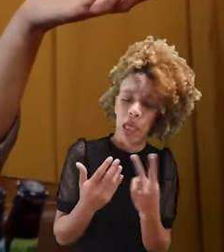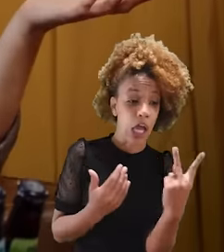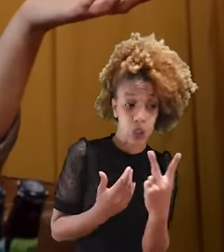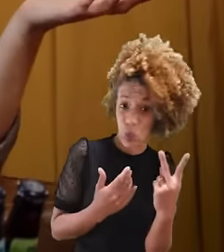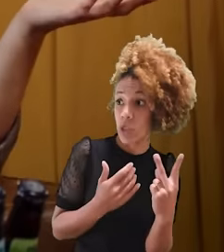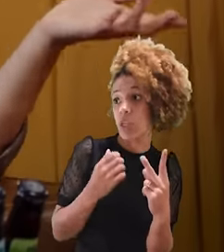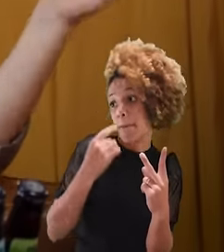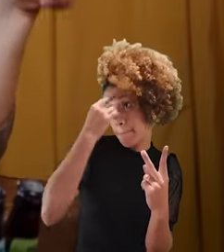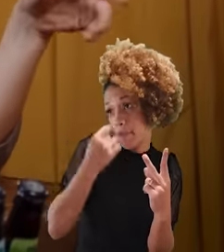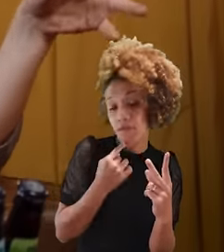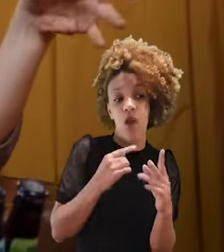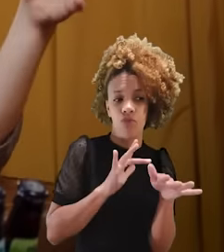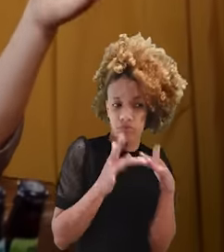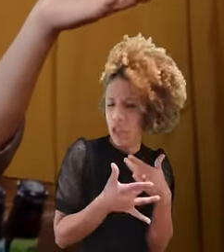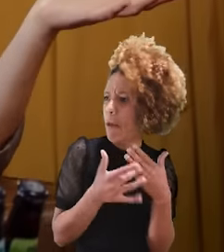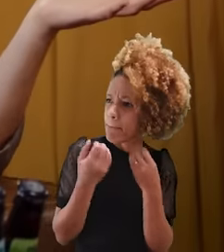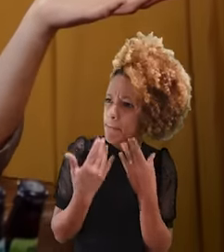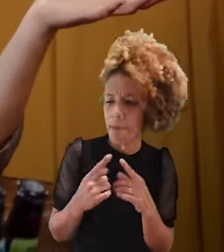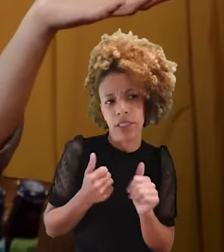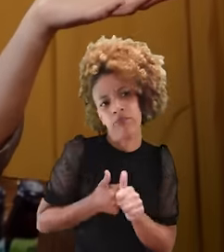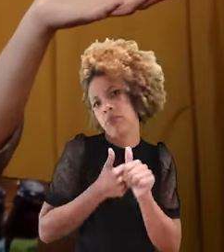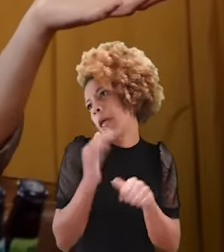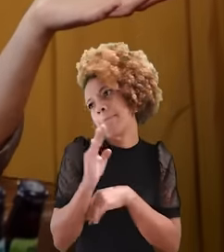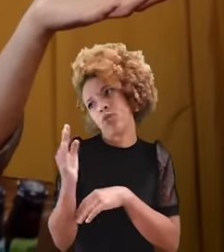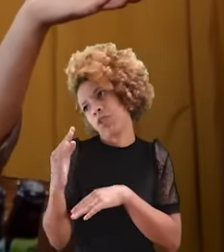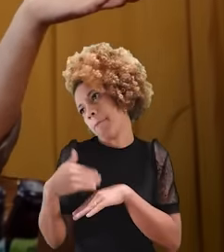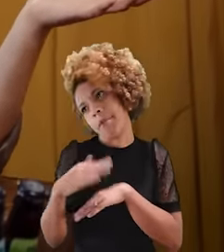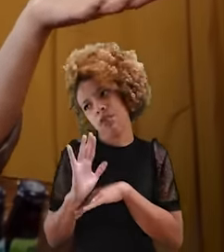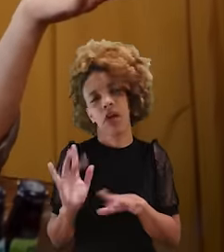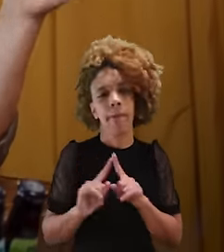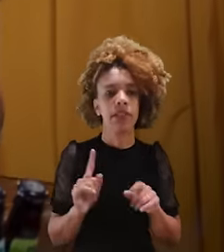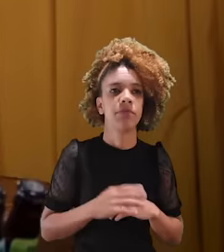três vezes mais curtidas é claro que a bonc tem muito mais seguidores do que eu sim mas vai ver